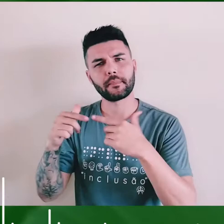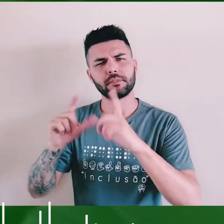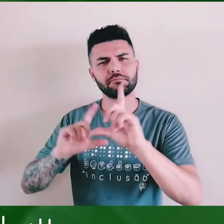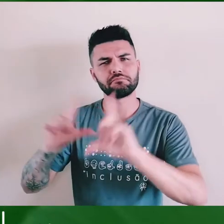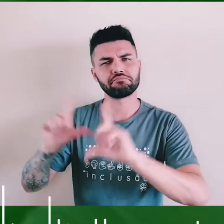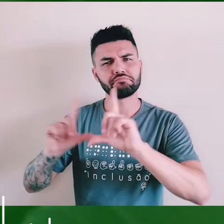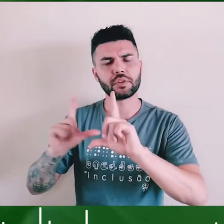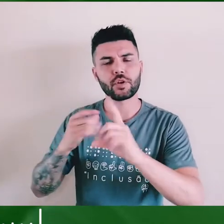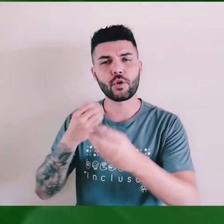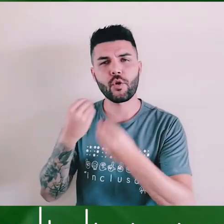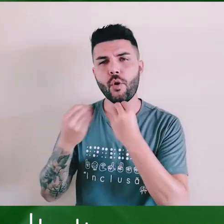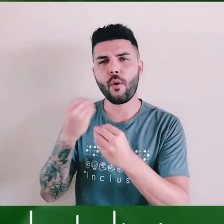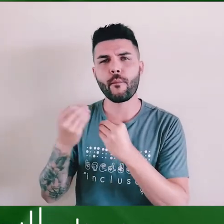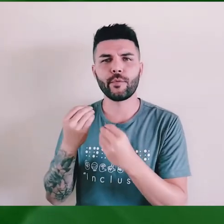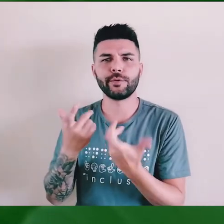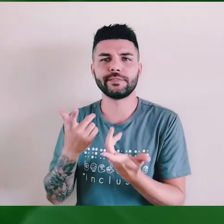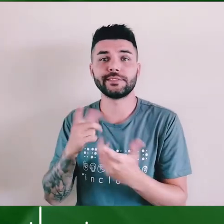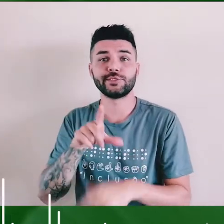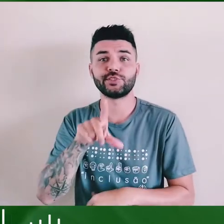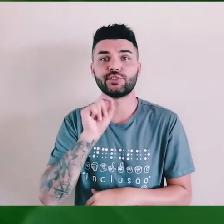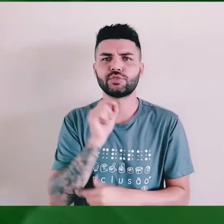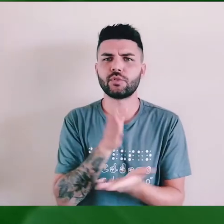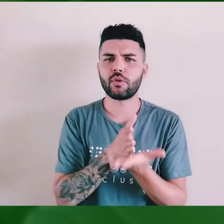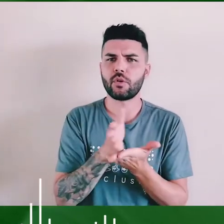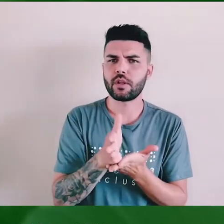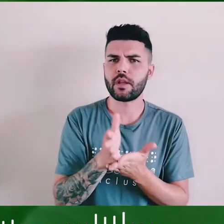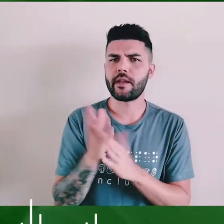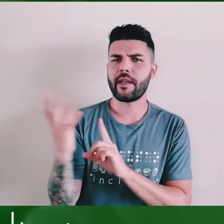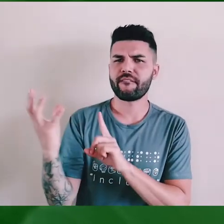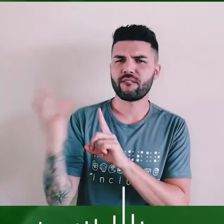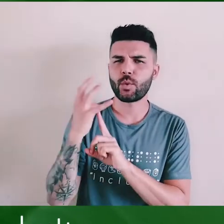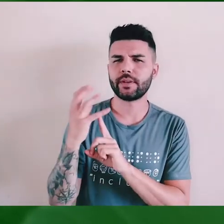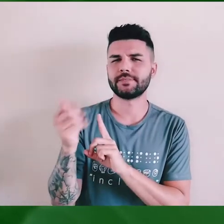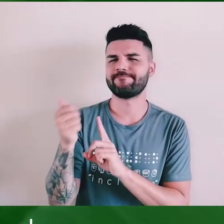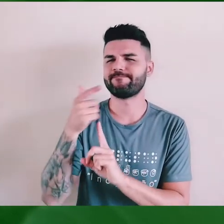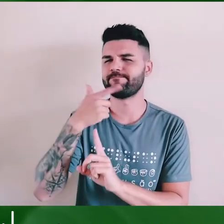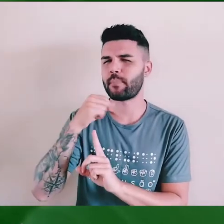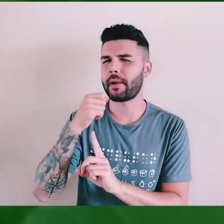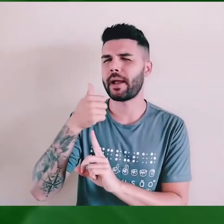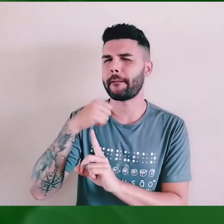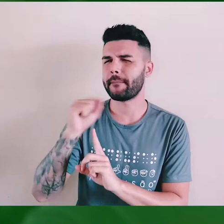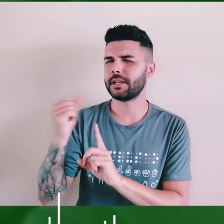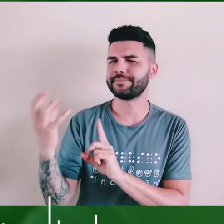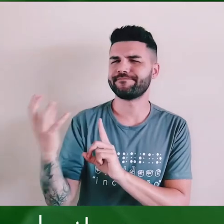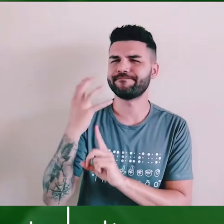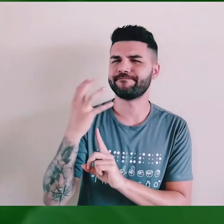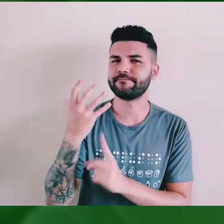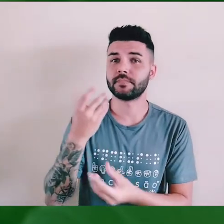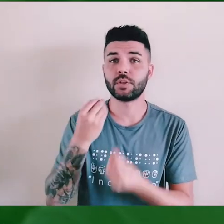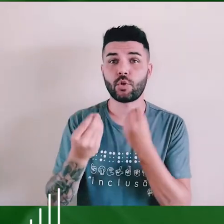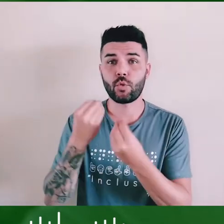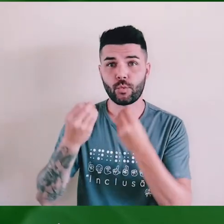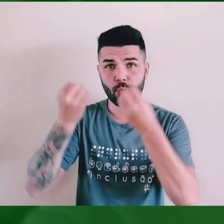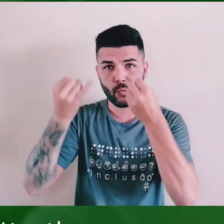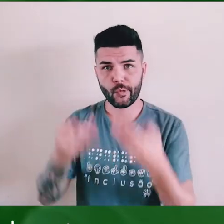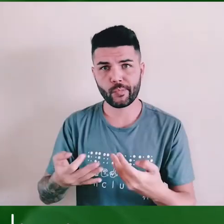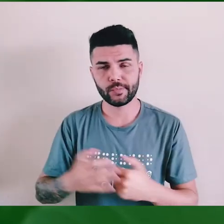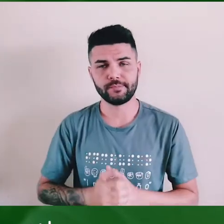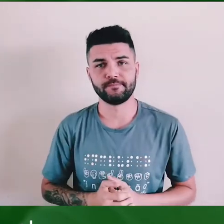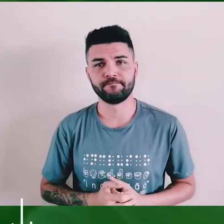te influenciou um pouco na carreira que você tem hoje? Pedro: Totalmente cara! Eu sou filho